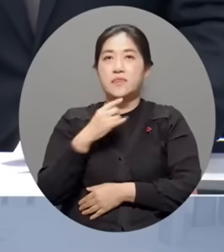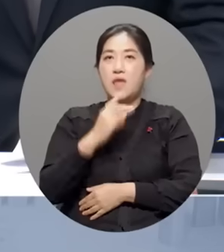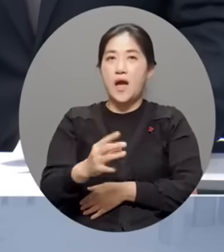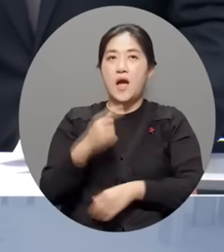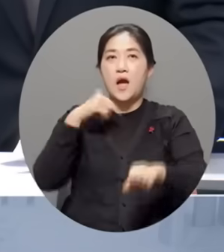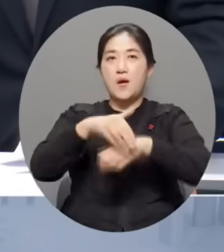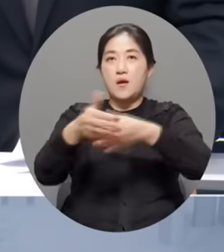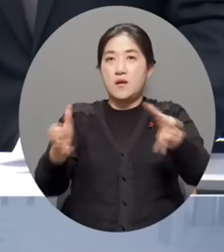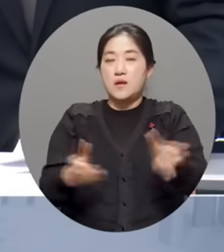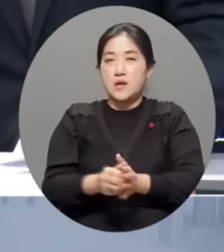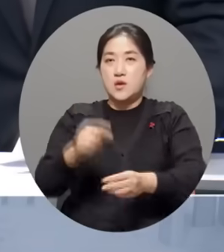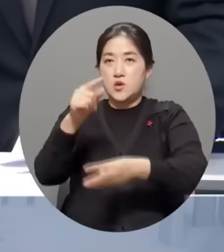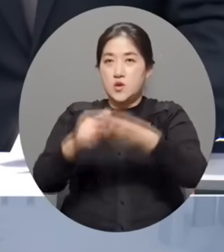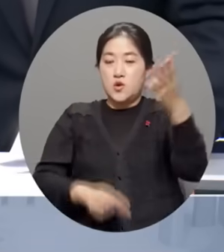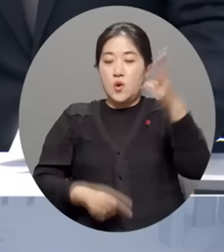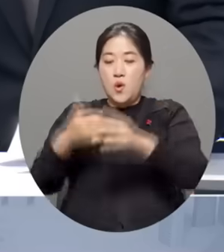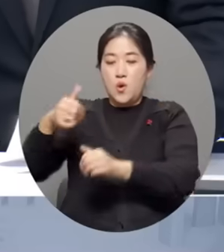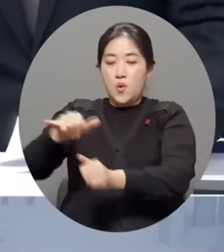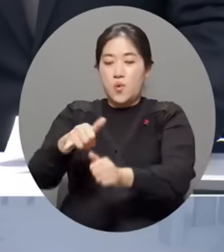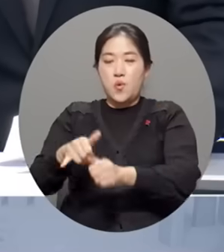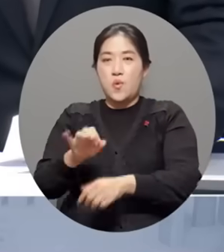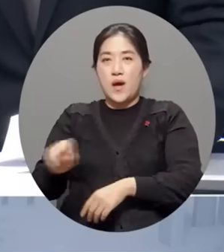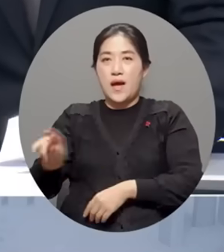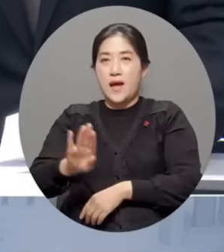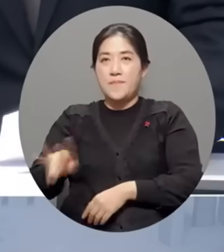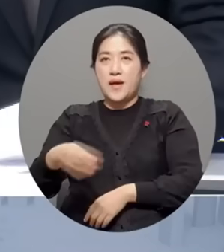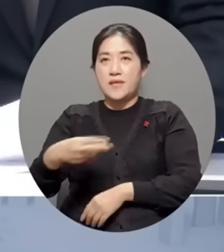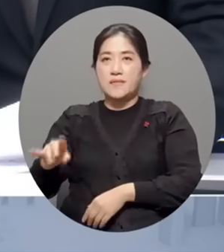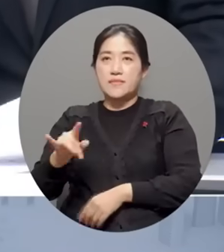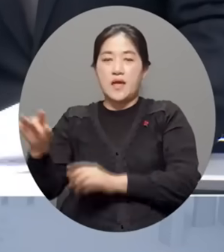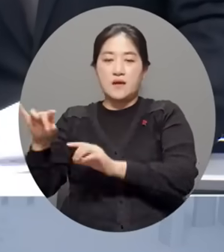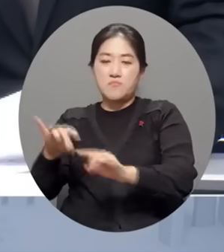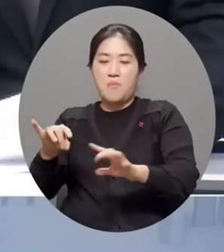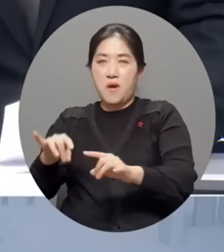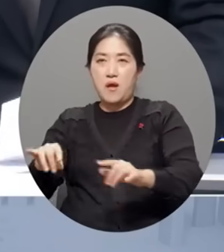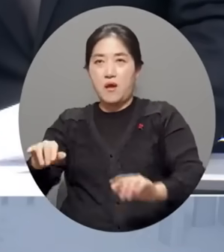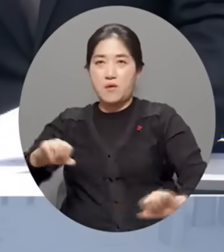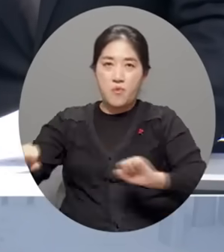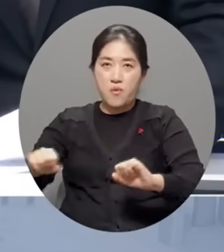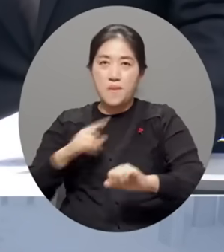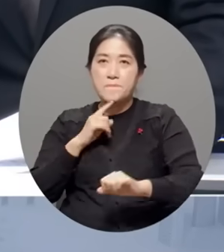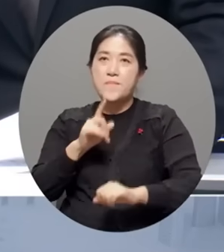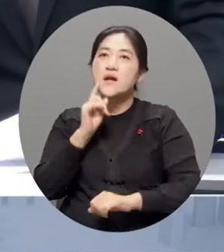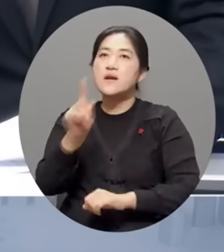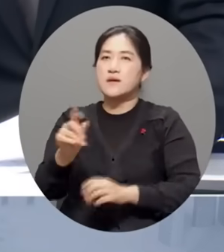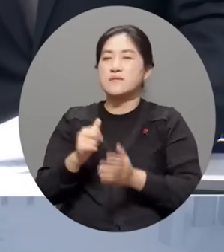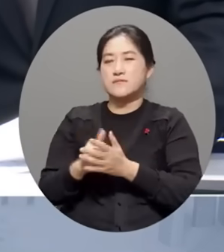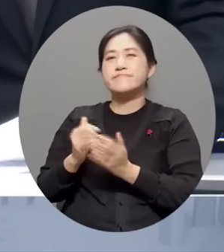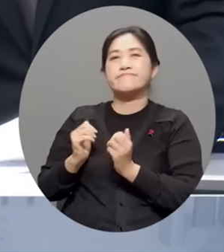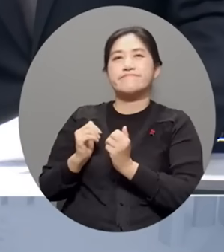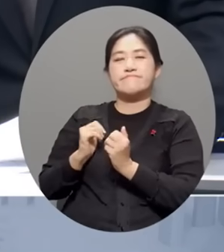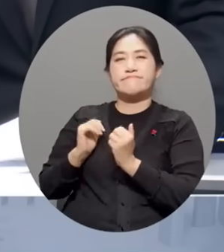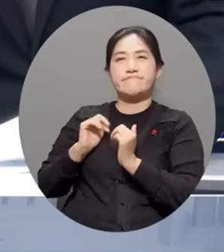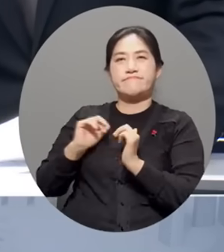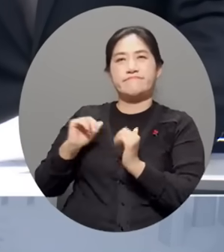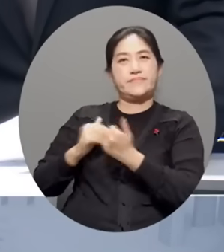지키기 위한 호위무사일 뿐입니다. (기자) 민주당은 윤석열 아바타라는 말로 오늘 한동훈 위원장의 말을 비판을 했고요.